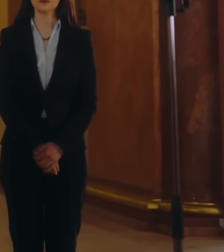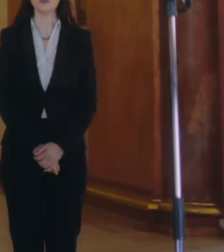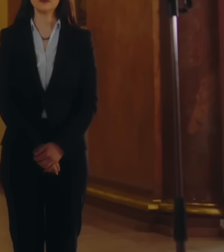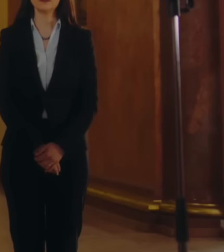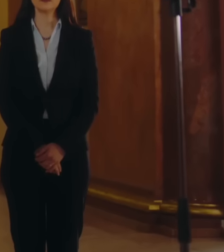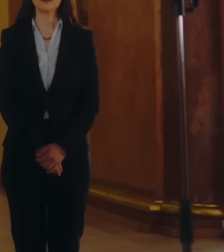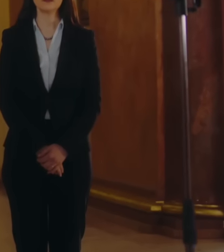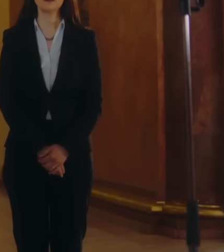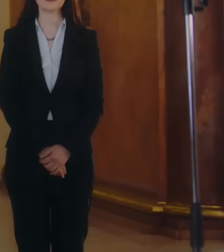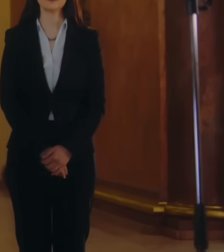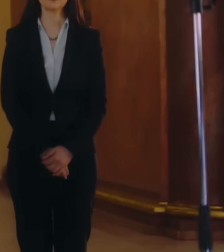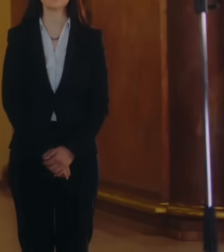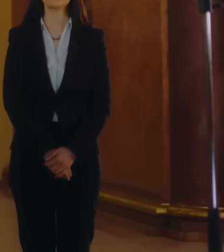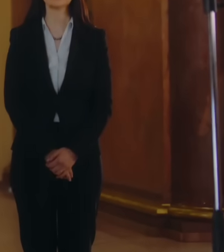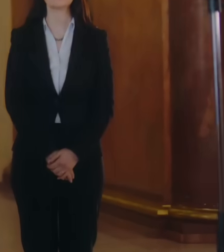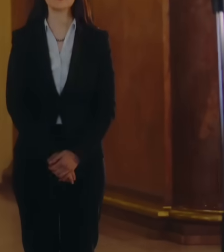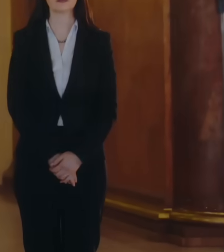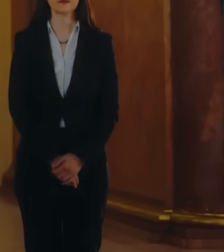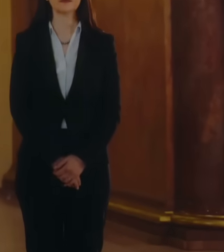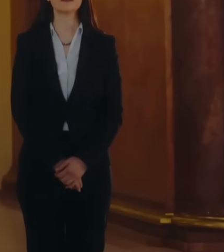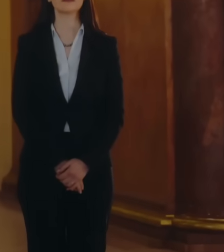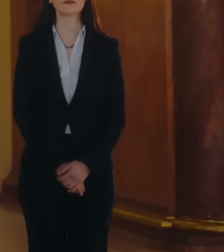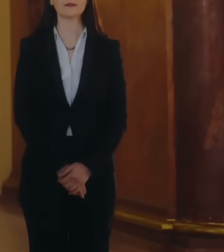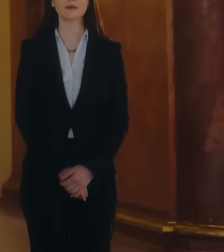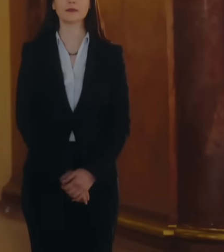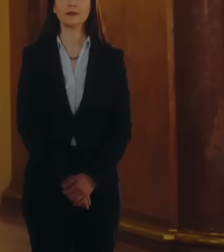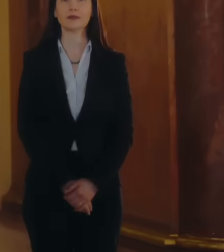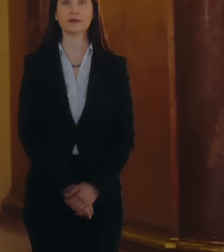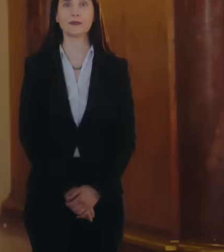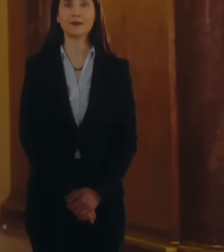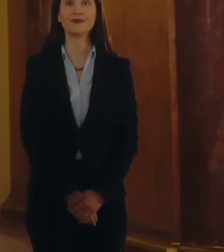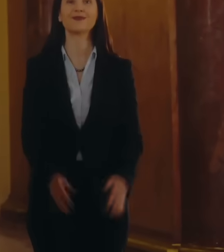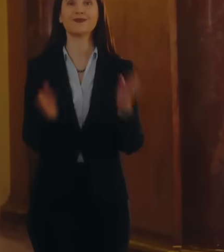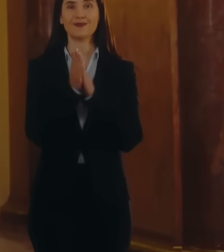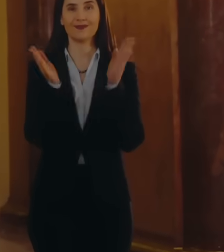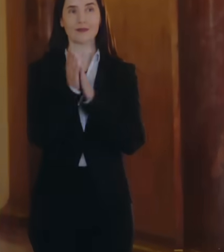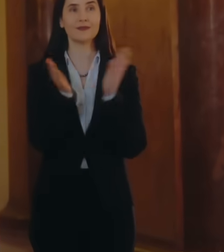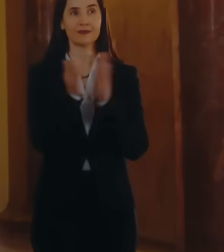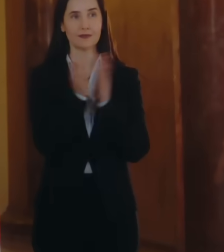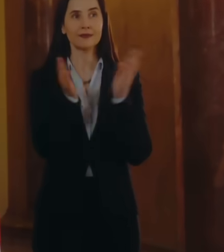transporte de los Estados Unidos afirmó que estas acciones del gobierno mexicano violan el acuerdo